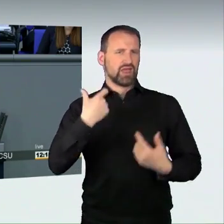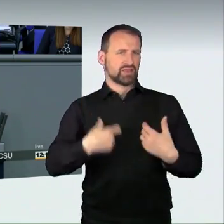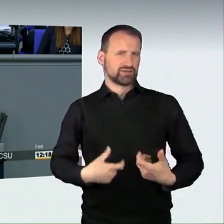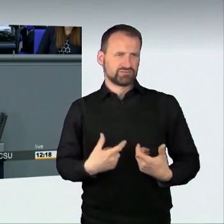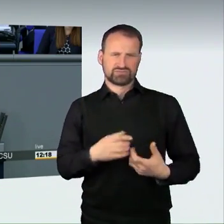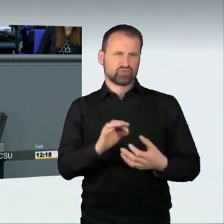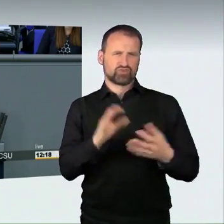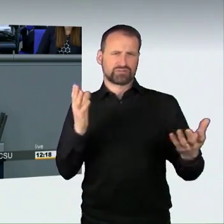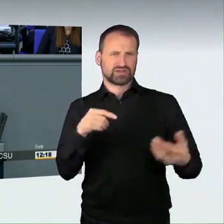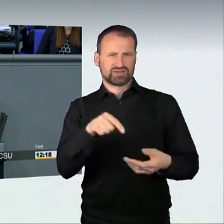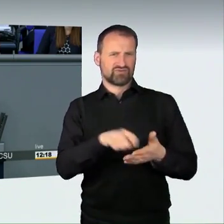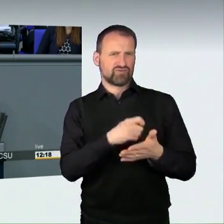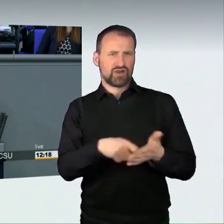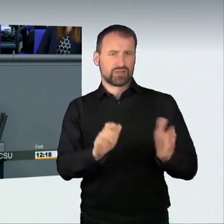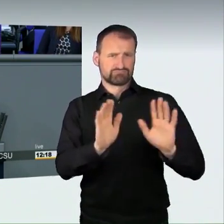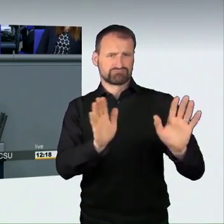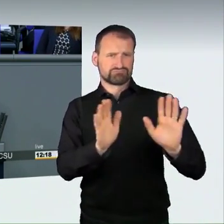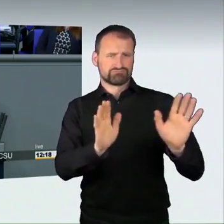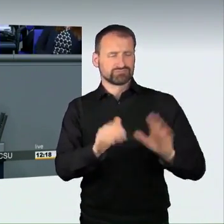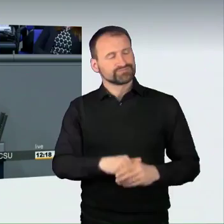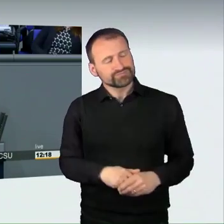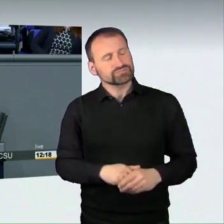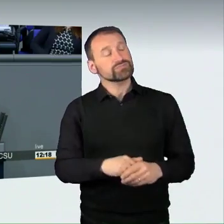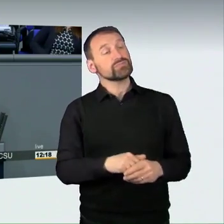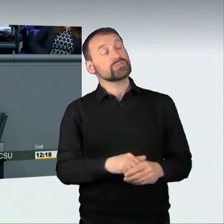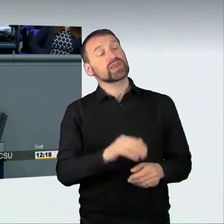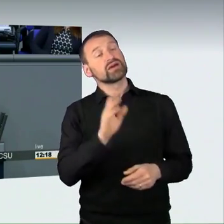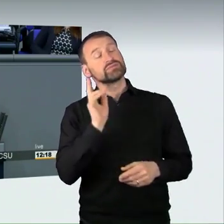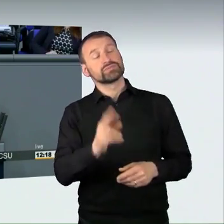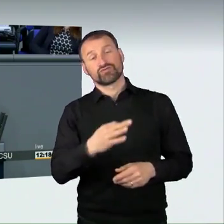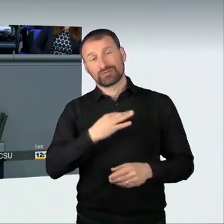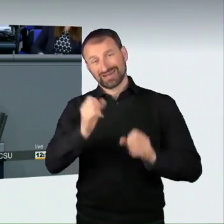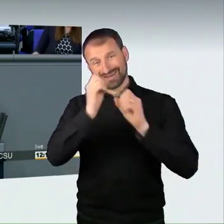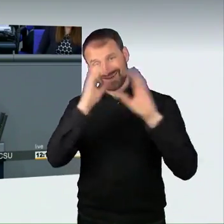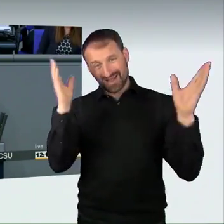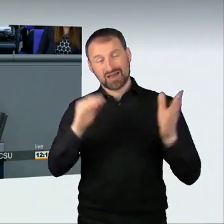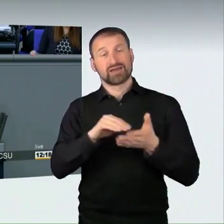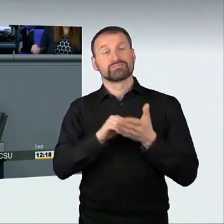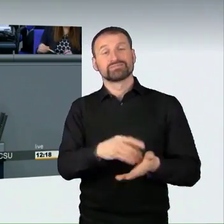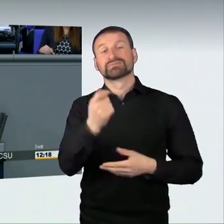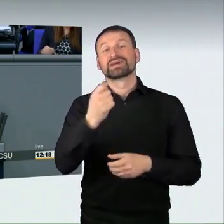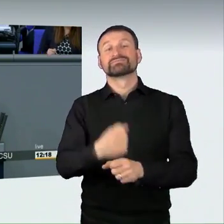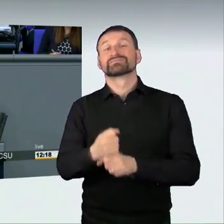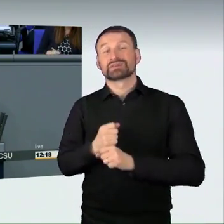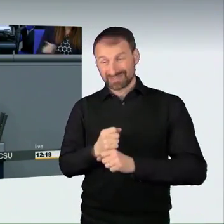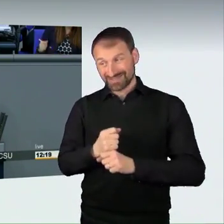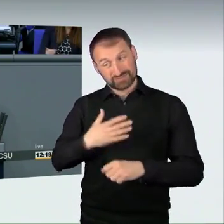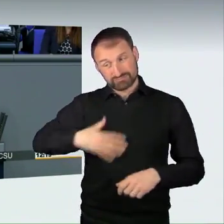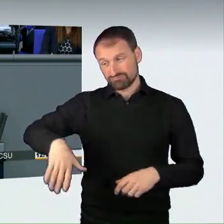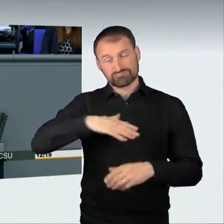Für mich und für uns alle in der Fraktion ist völlig klar: Die Mietpreisbremse muss in der Praxis funktionieren.